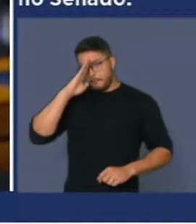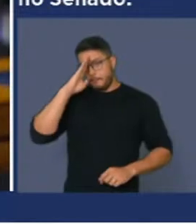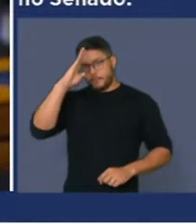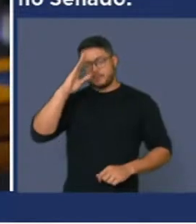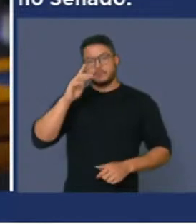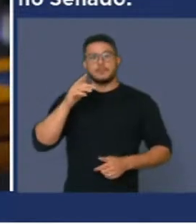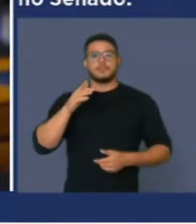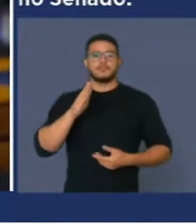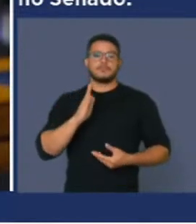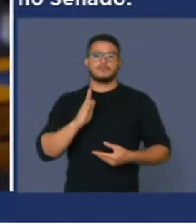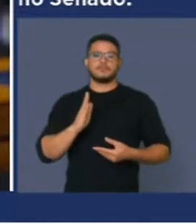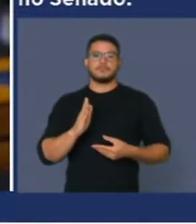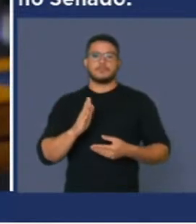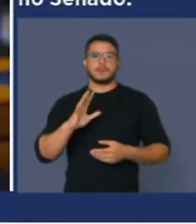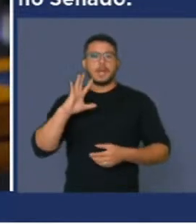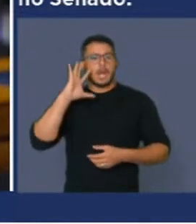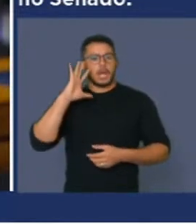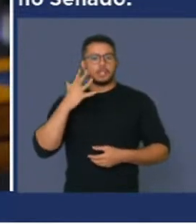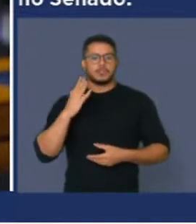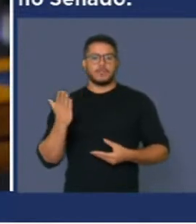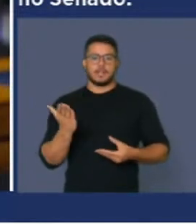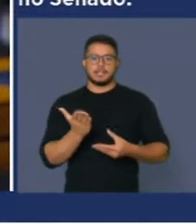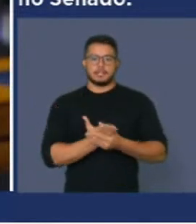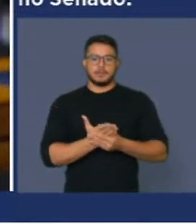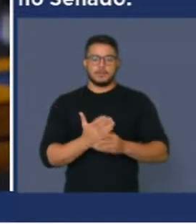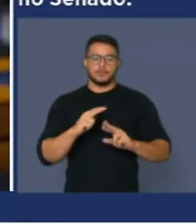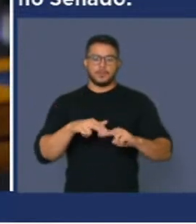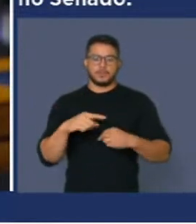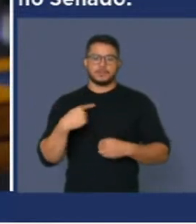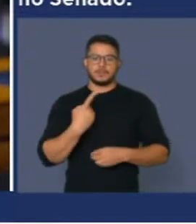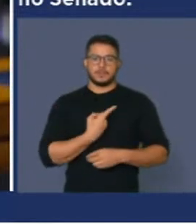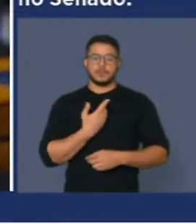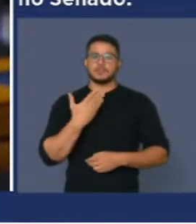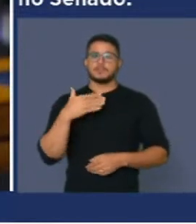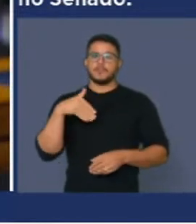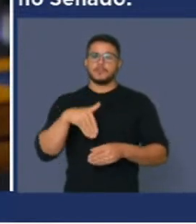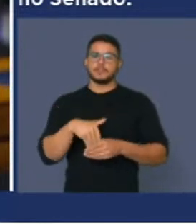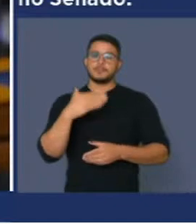ACORDO COM O ESPÍRITO A EXCLUSIVIDADE DO MINISTÉRIO PÚBLICO NO PÓLO ATIVO DESSAS AÇÕES, POR ISSO O VOTO É